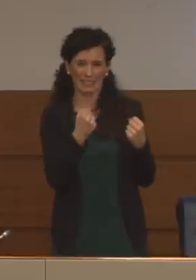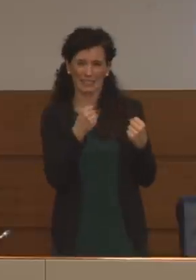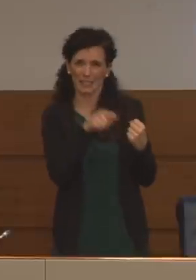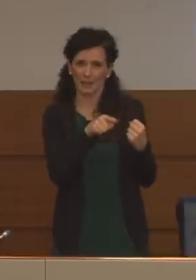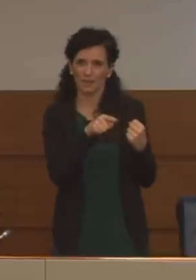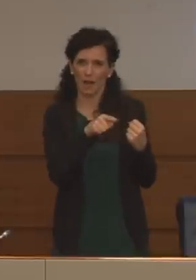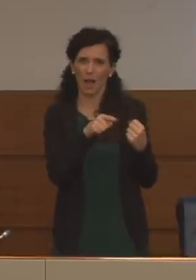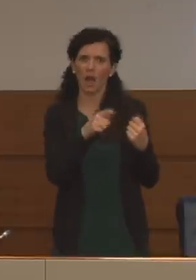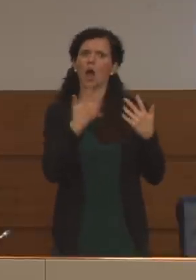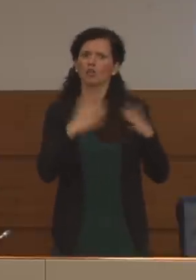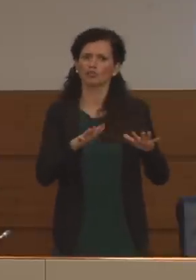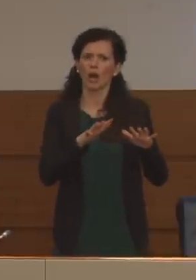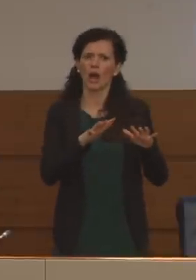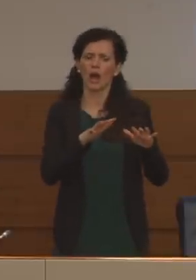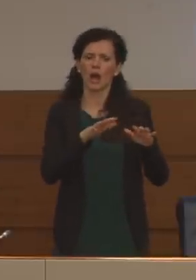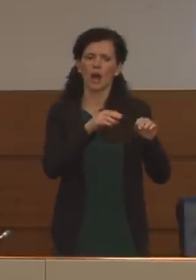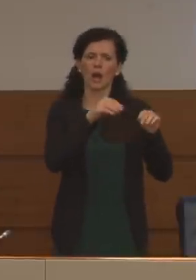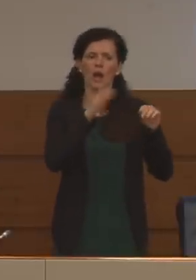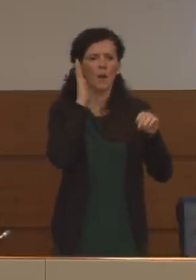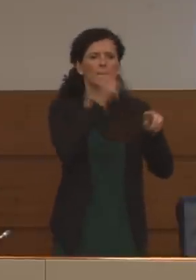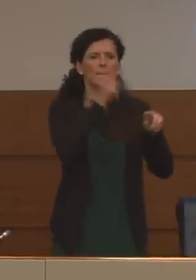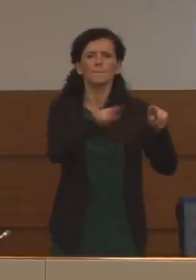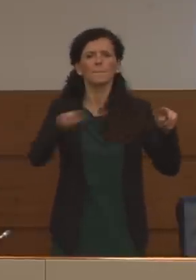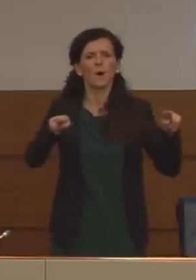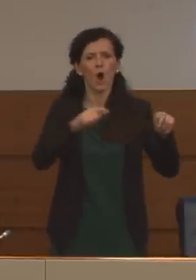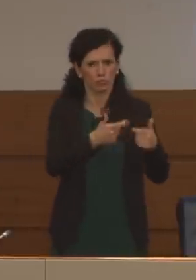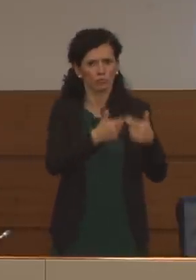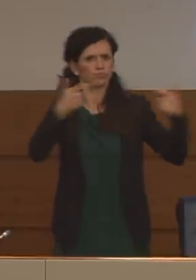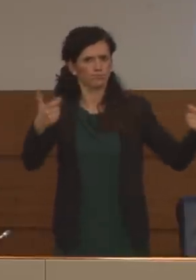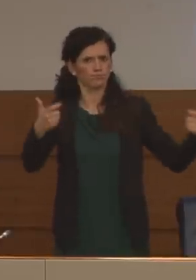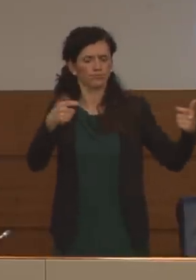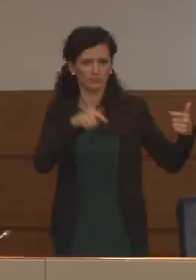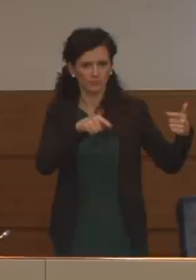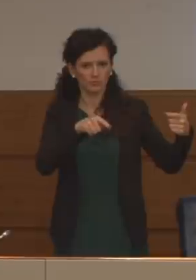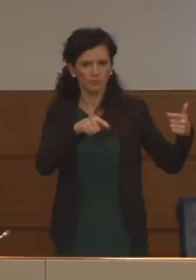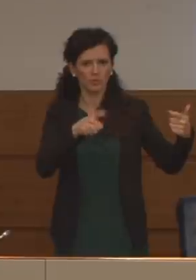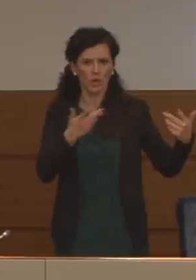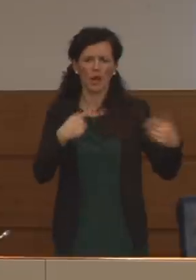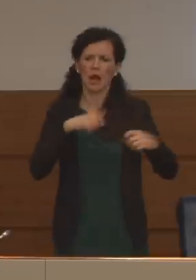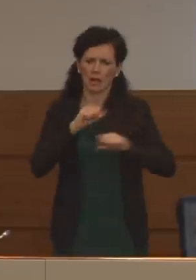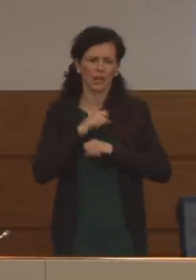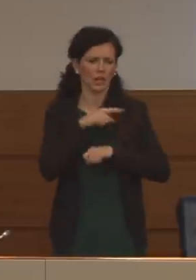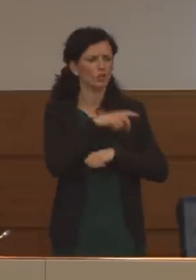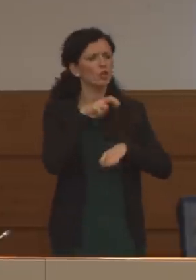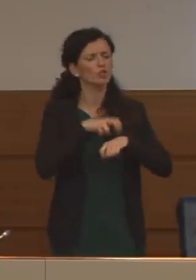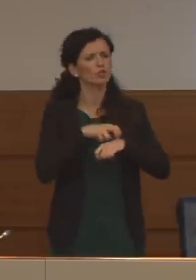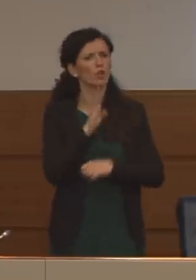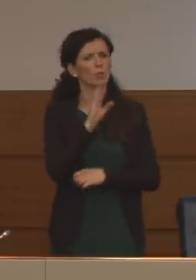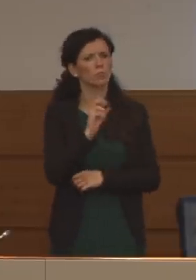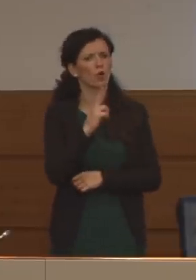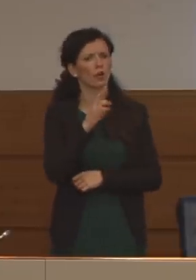ampliati ma qui il dottor Borrelli certamente ha dei dati più significativi e